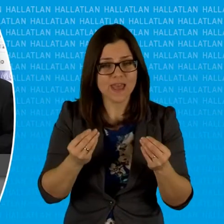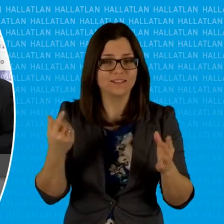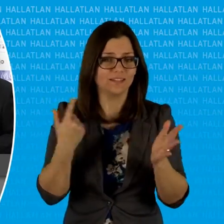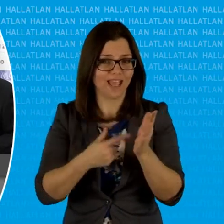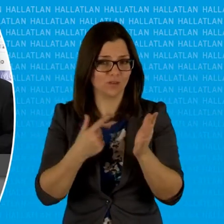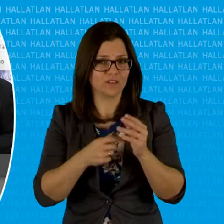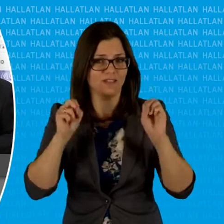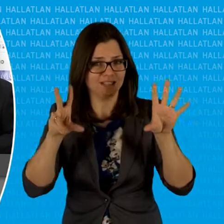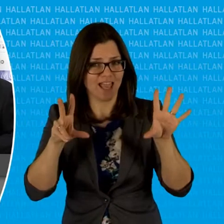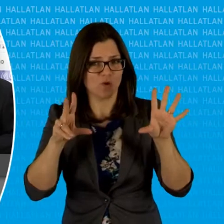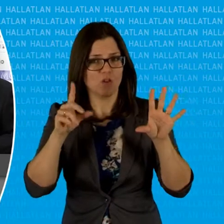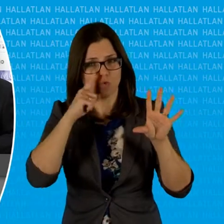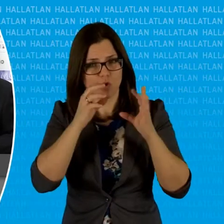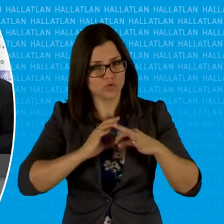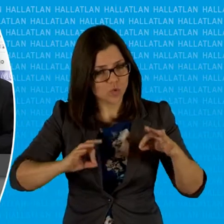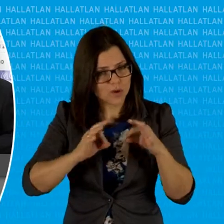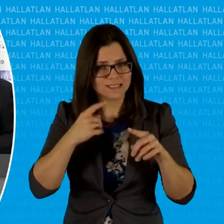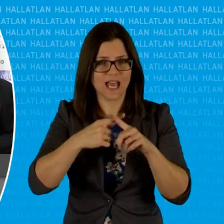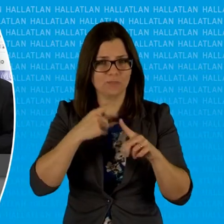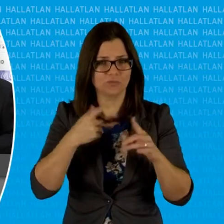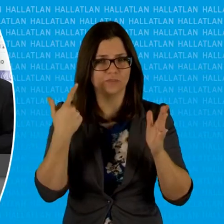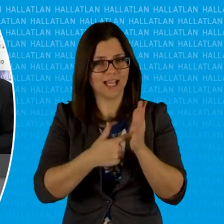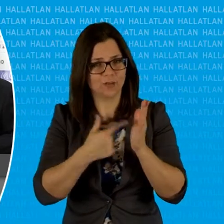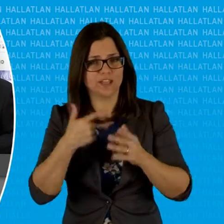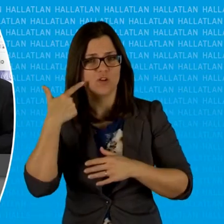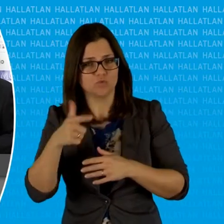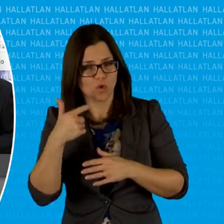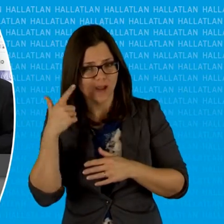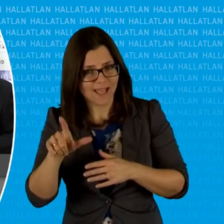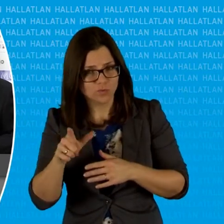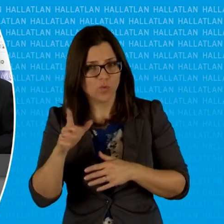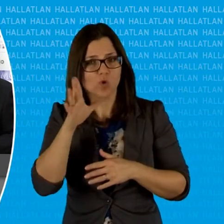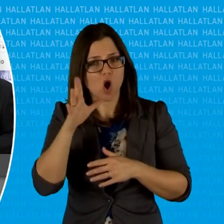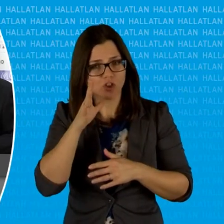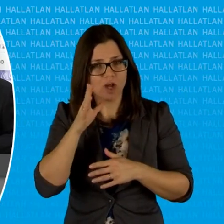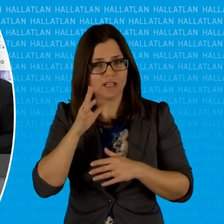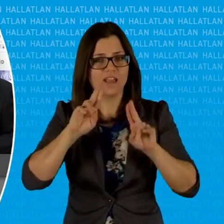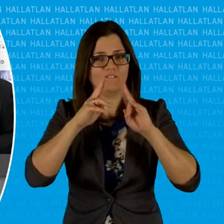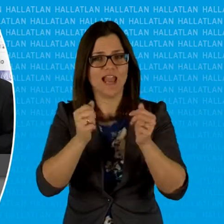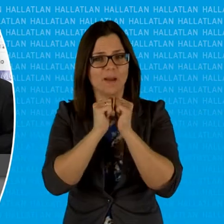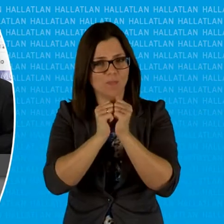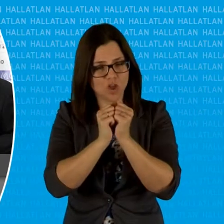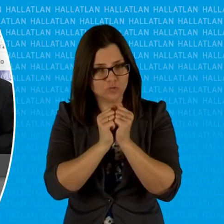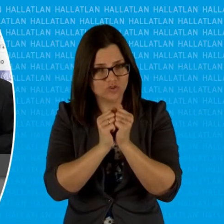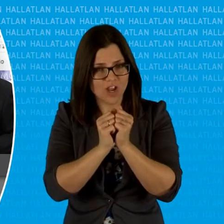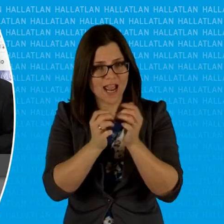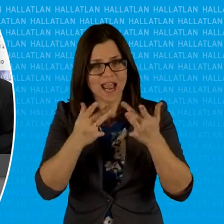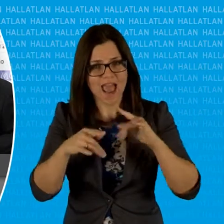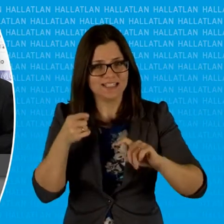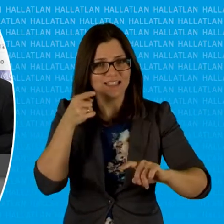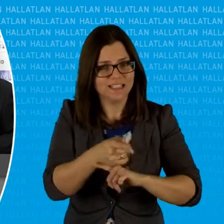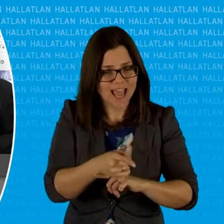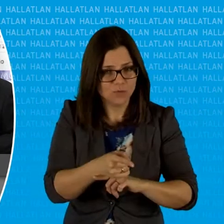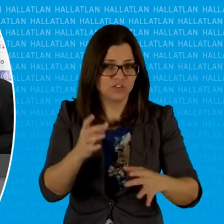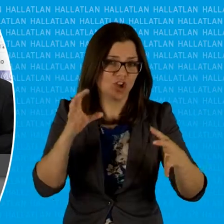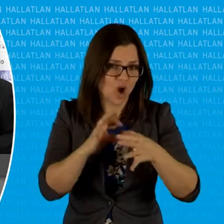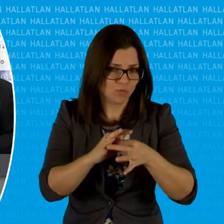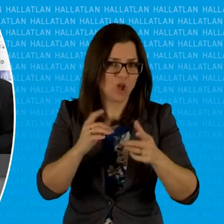a 2018-as orosz, illetve a 2022-es katari világbajnokság helyszínkijelölésével kapcsolatban